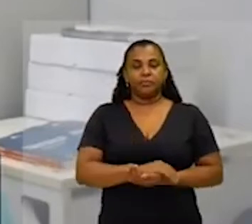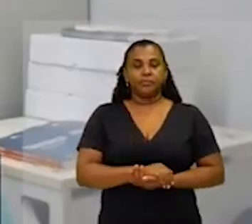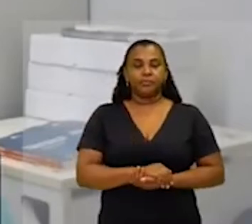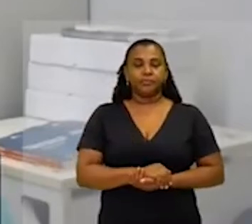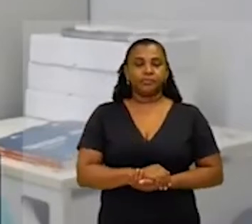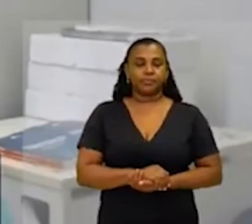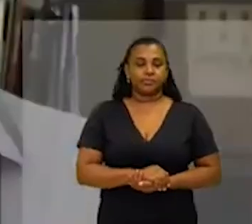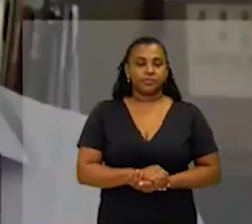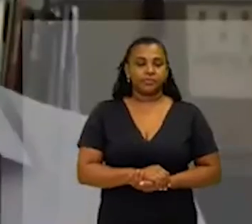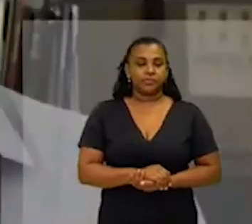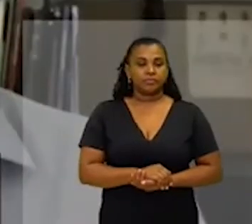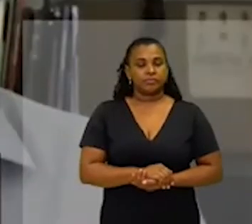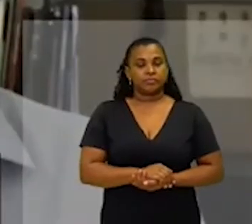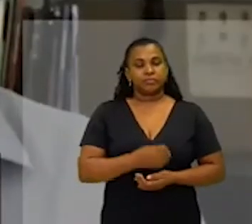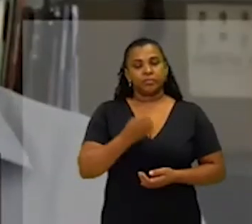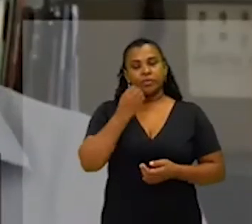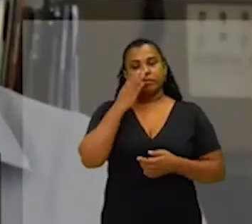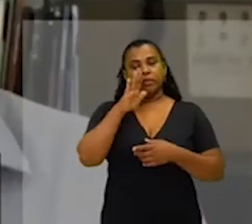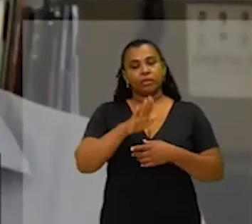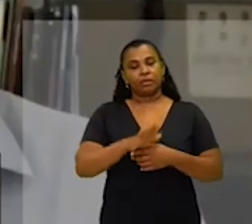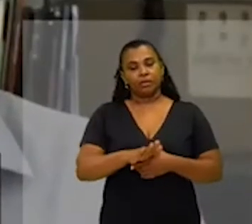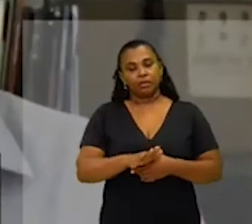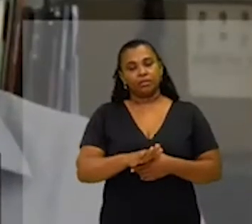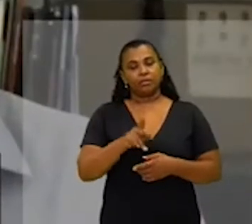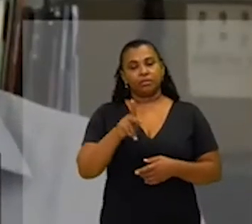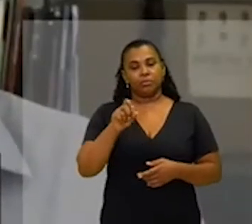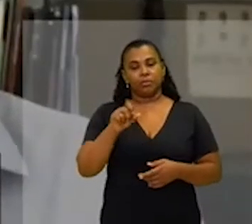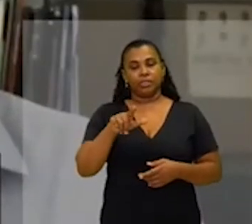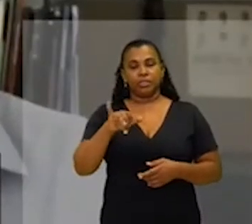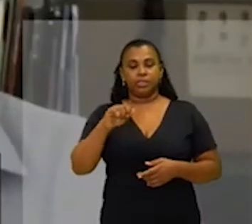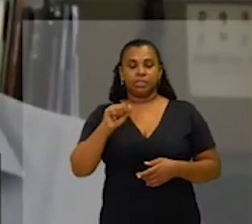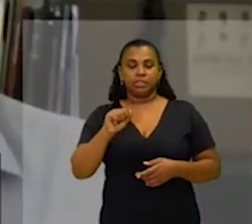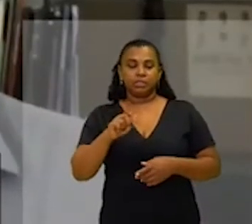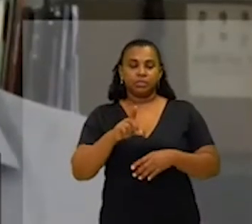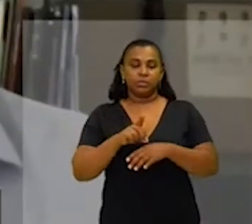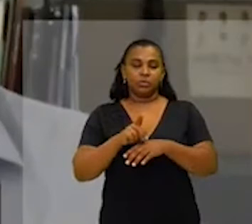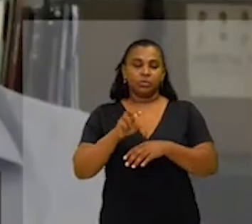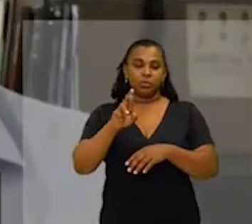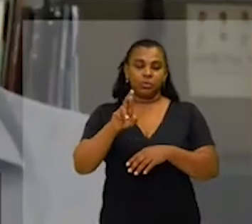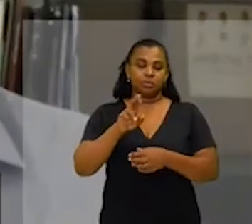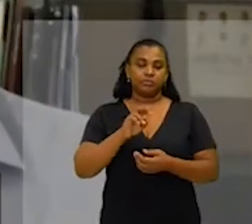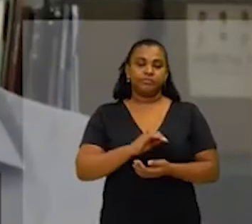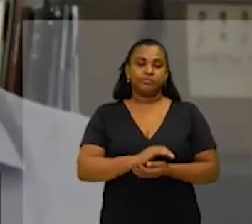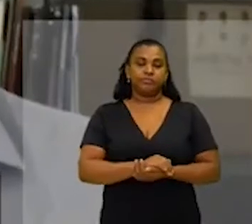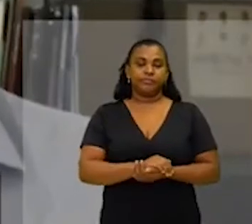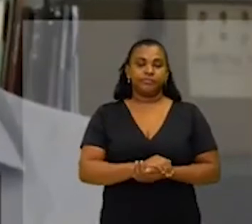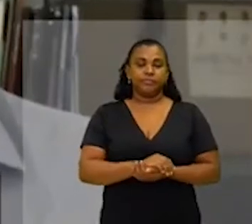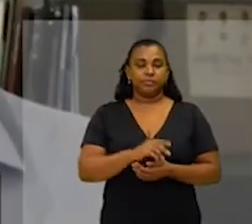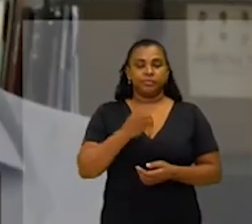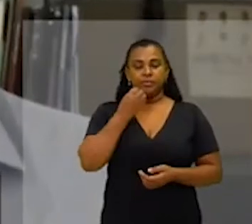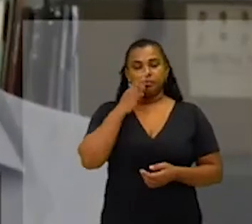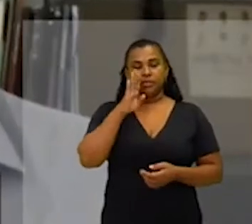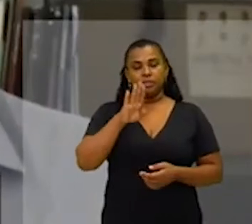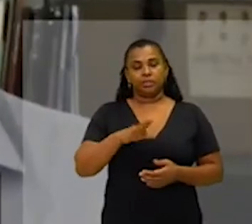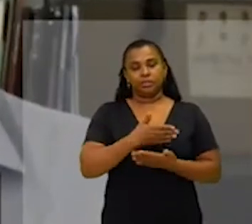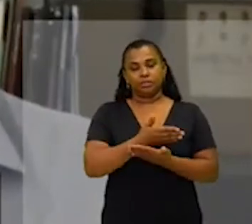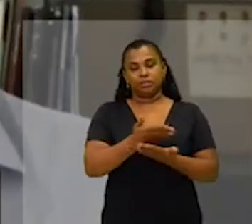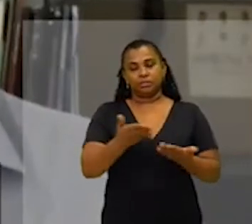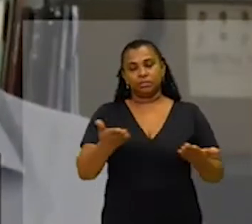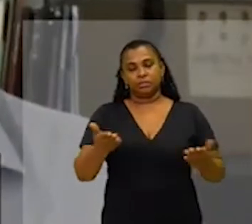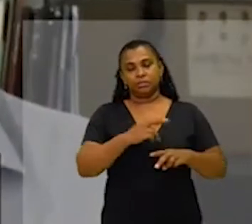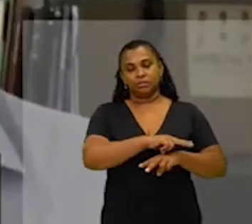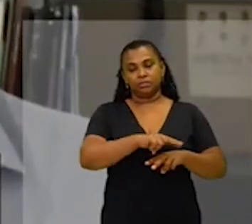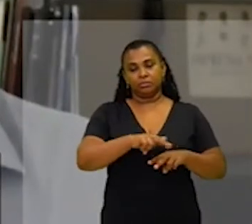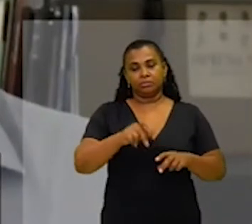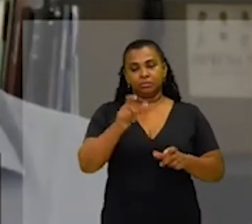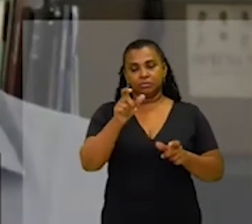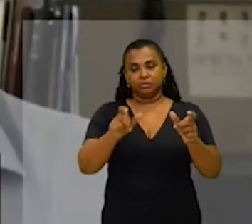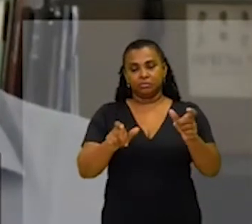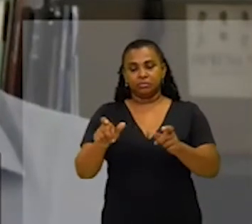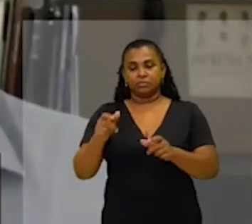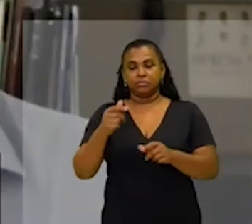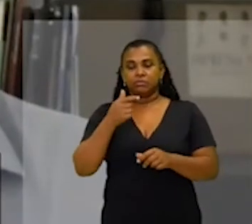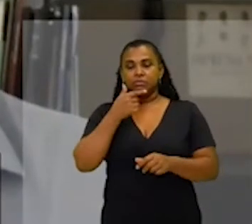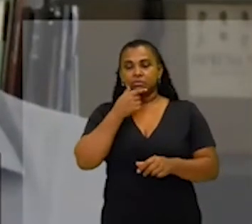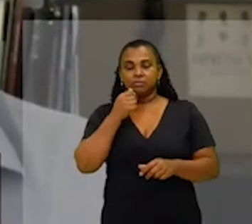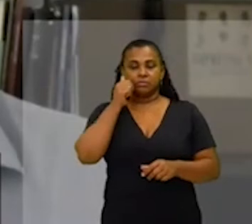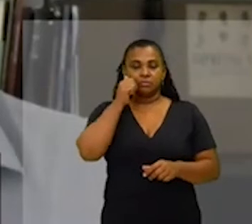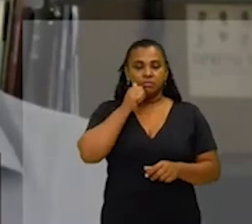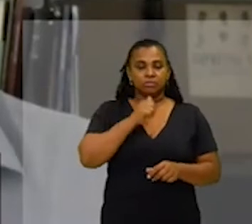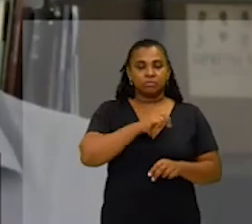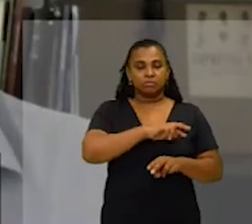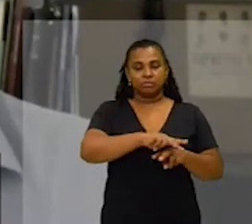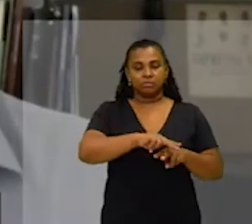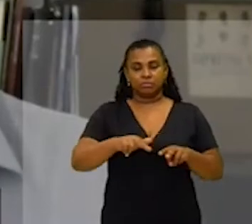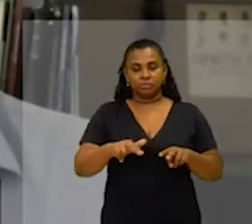é muito boa tarde Poliana Nutella Poliana Boa tarde a todos e todas e todos É uma sensação